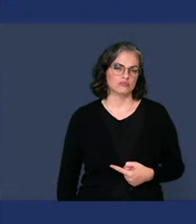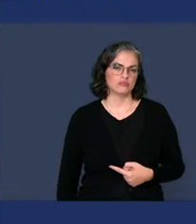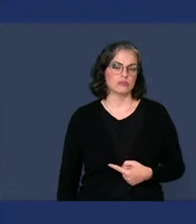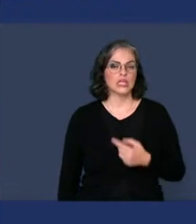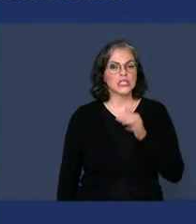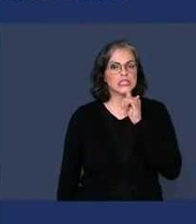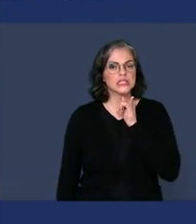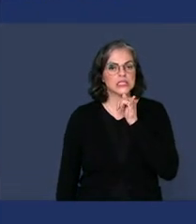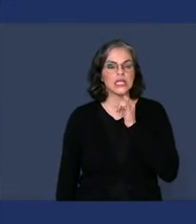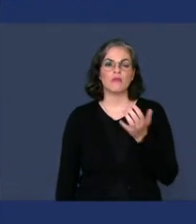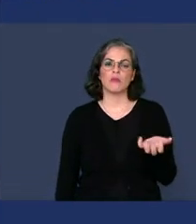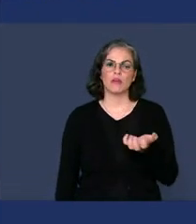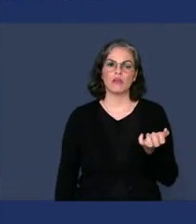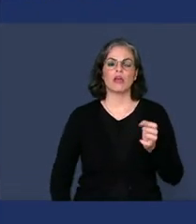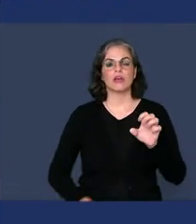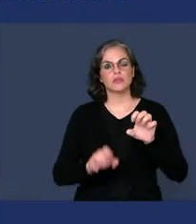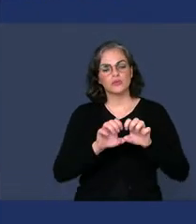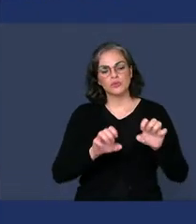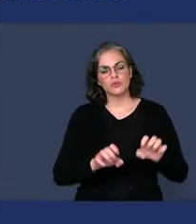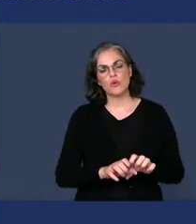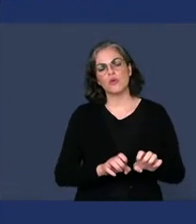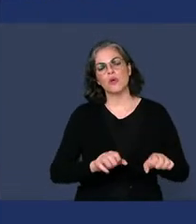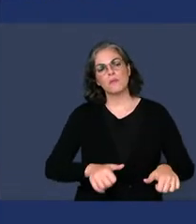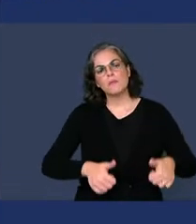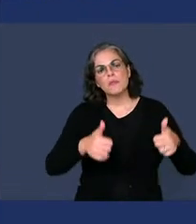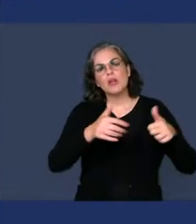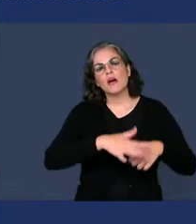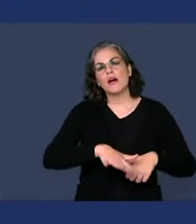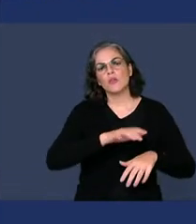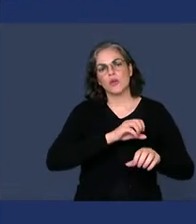PÚBLICA, COMO A GENTE PROPÔS ESTRUTURAÇÃO DA SAÚDE, MELHORARIA DA EDUCAÇÃO, MAS